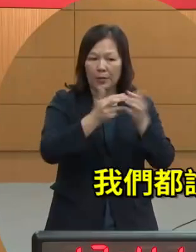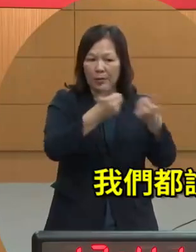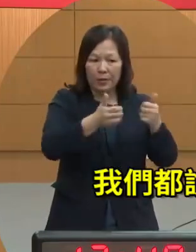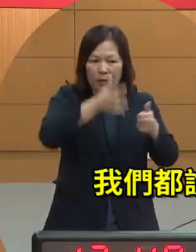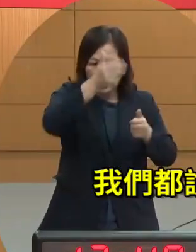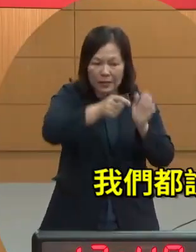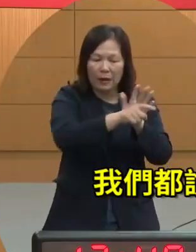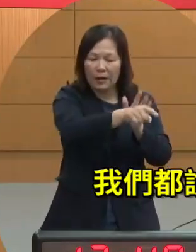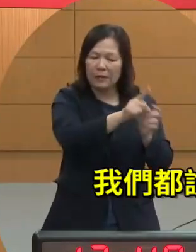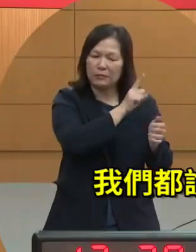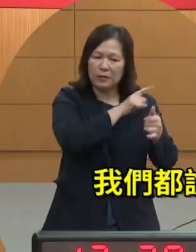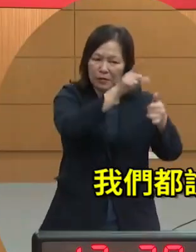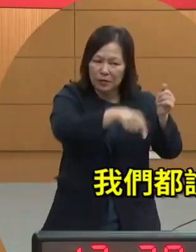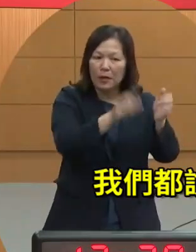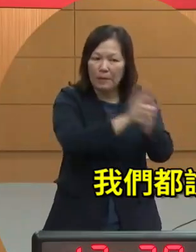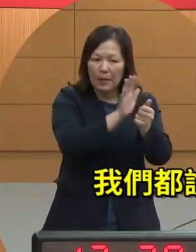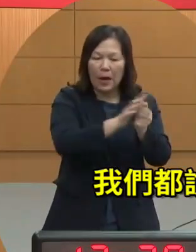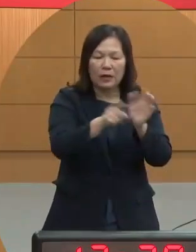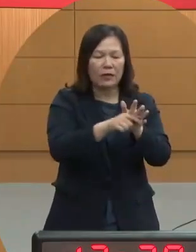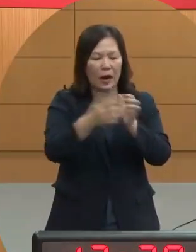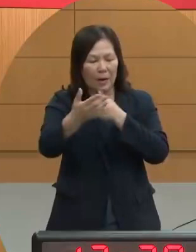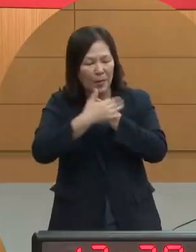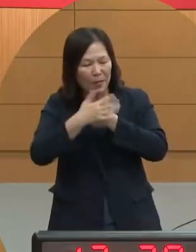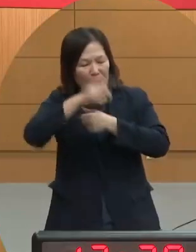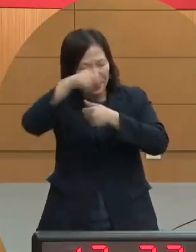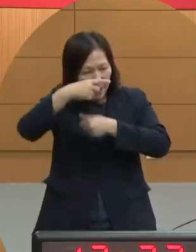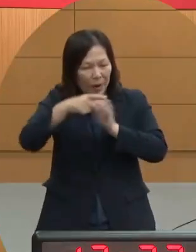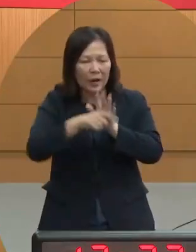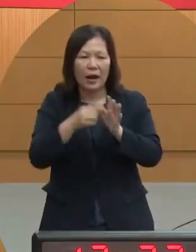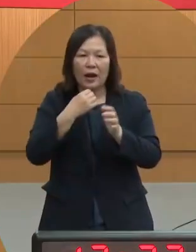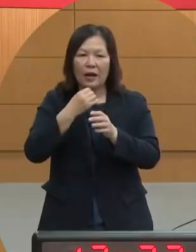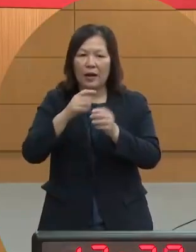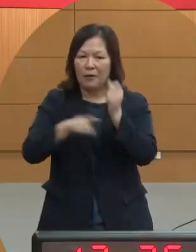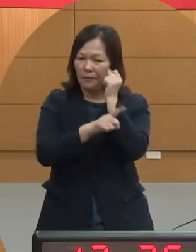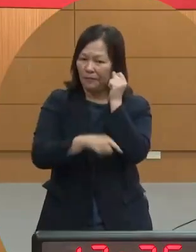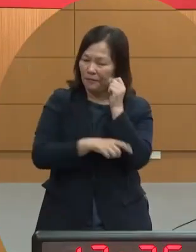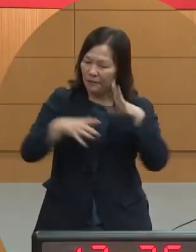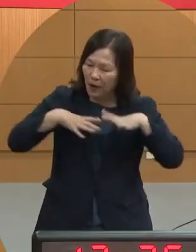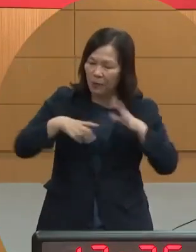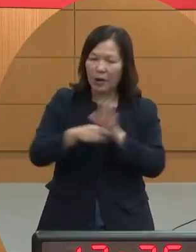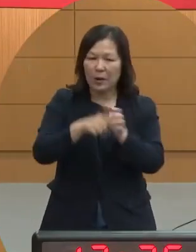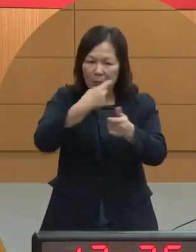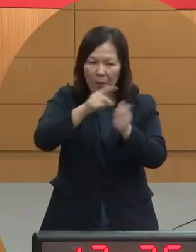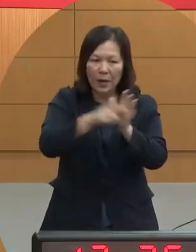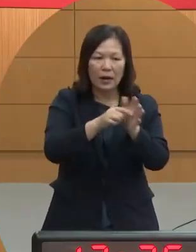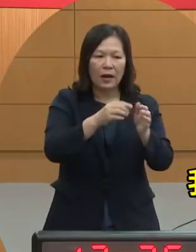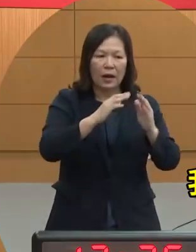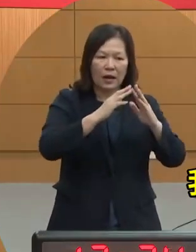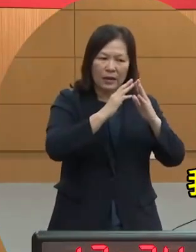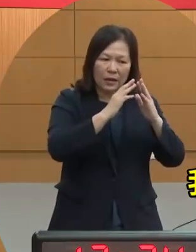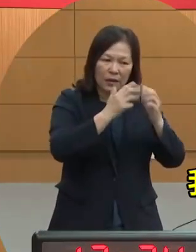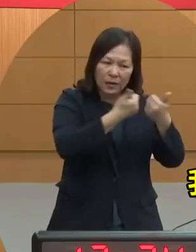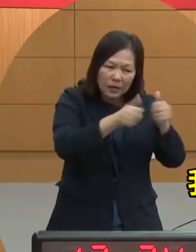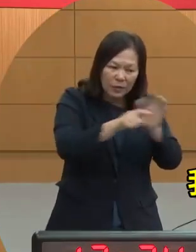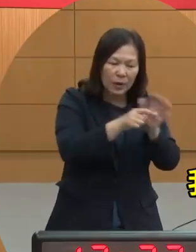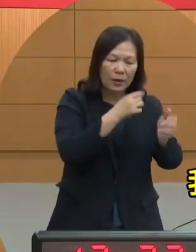我們都說他應該幫律師來上法律課 幫檢察官上課 議會的人幫他賄選 我們議長當選了議長